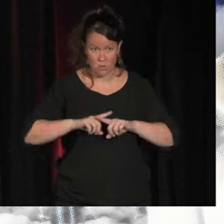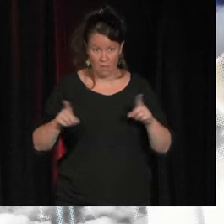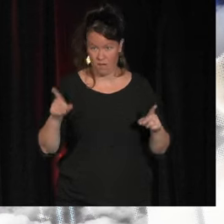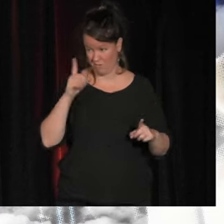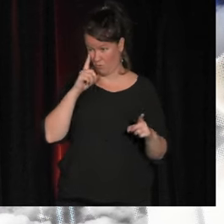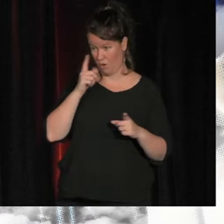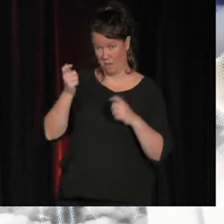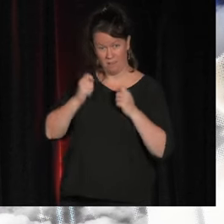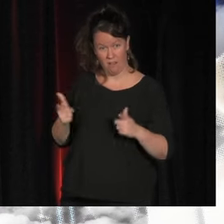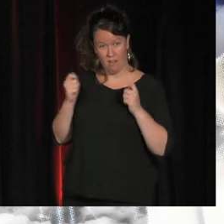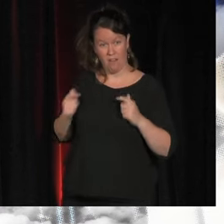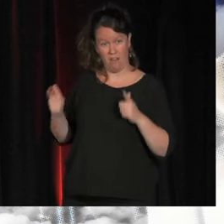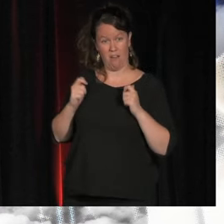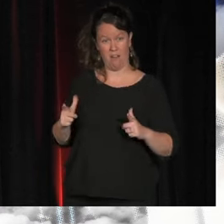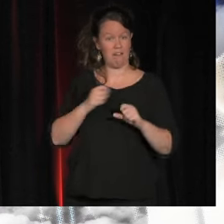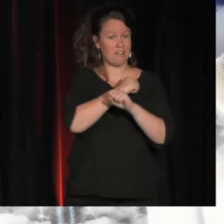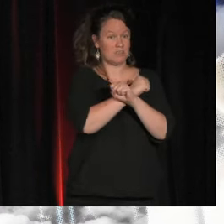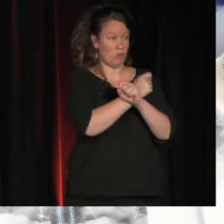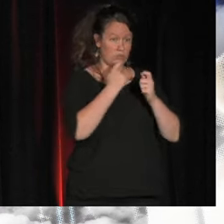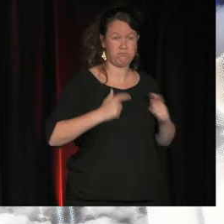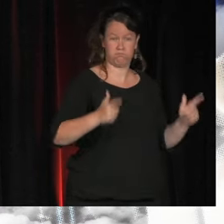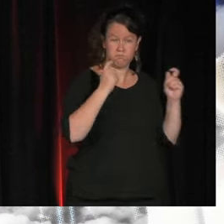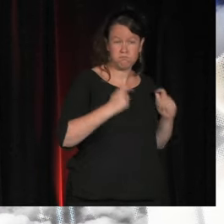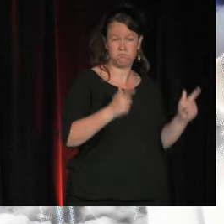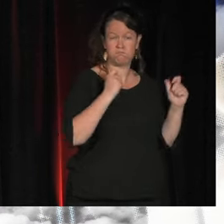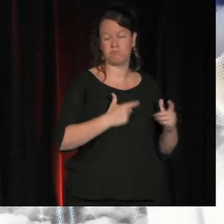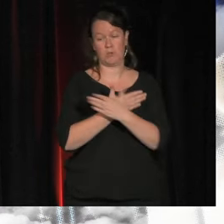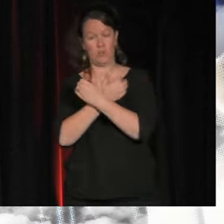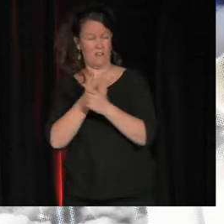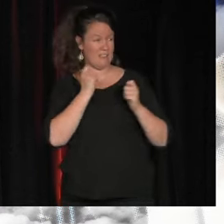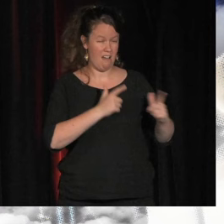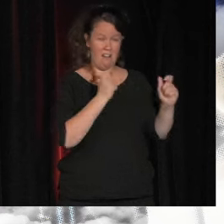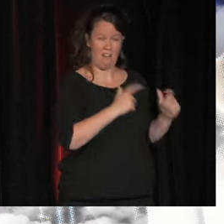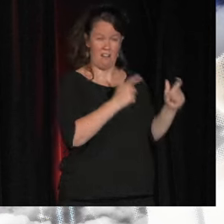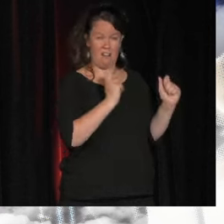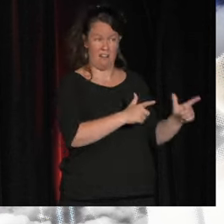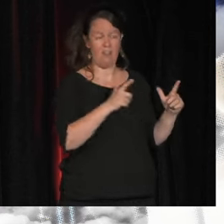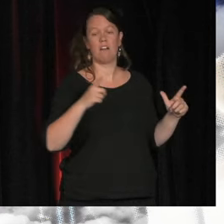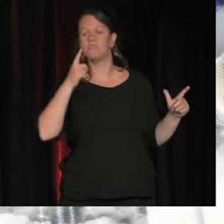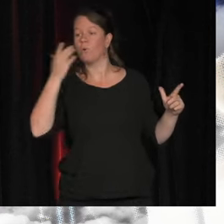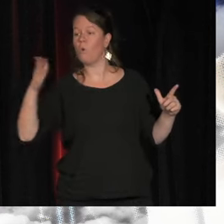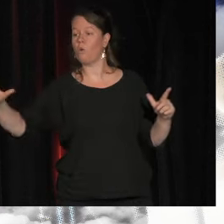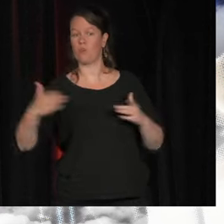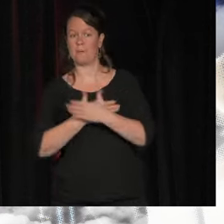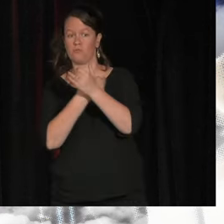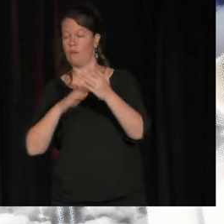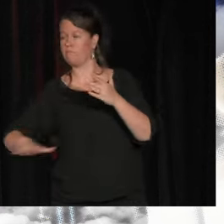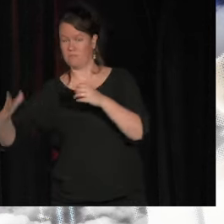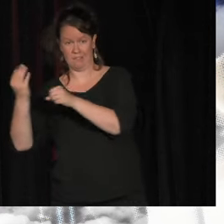du blé dans une branche qui est déficitaire par rapport à d'autres branches et il y a tout un tas de branches de Microsoft qui gagnent un pognon de malade qui n'ont pas d'investissement.